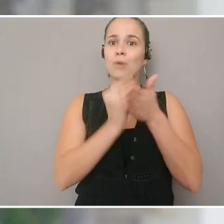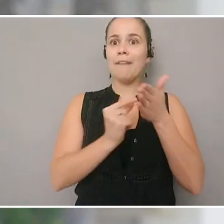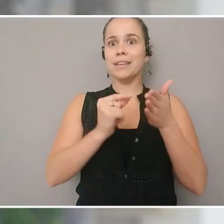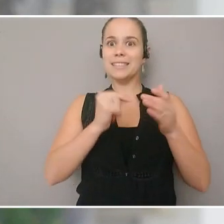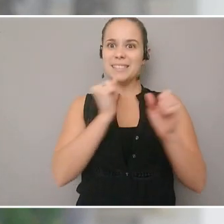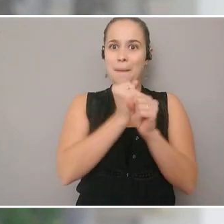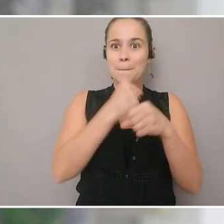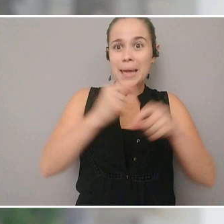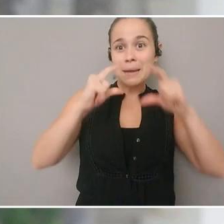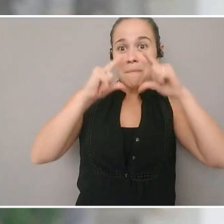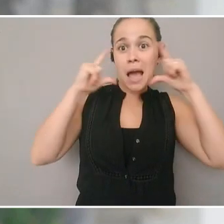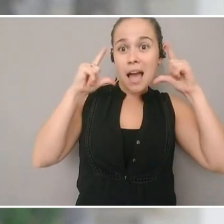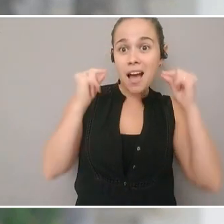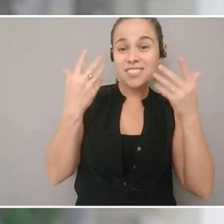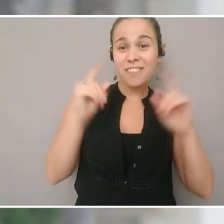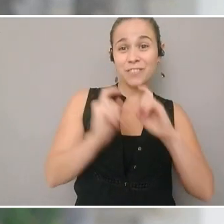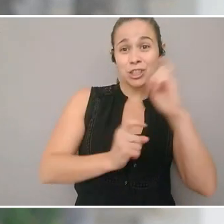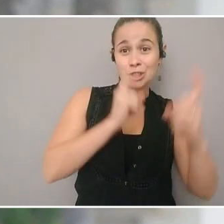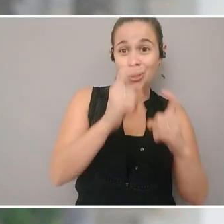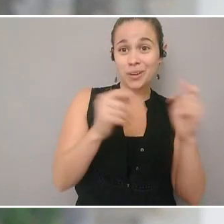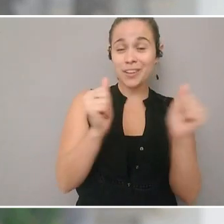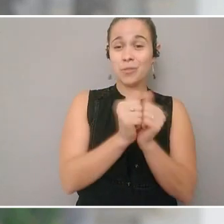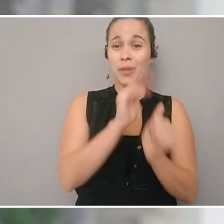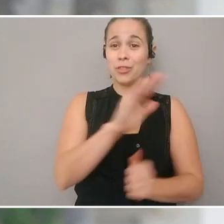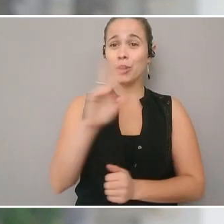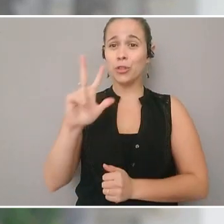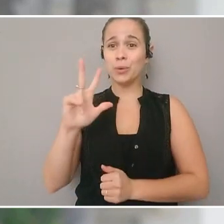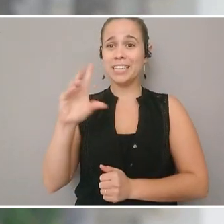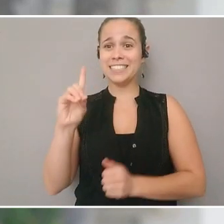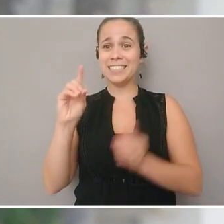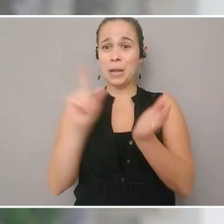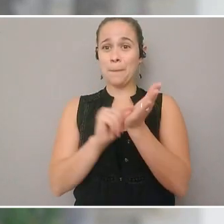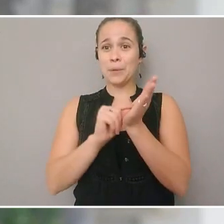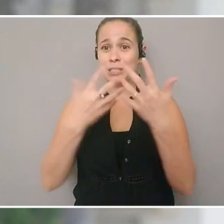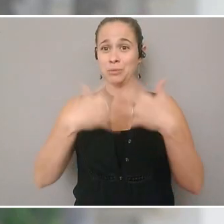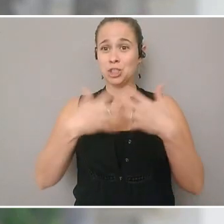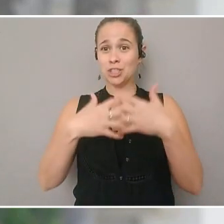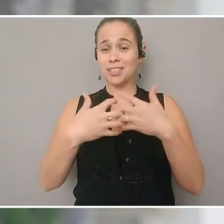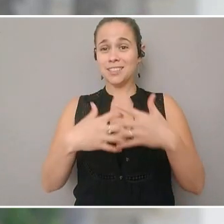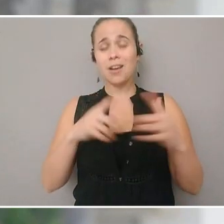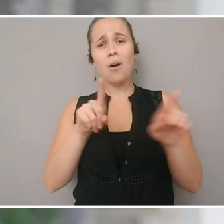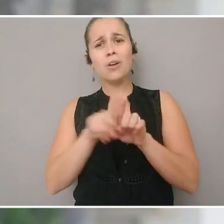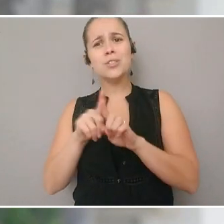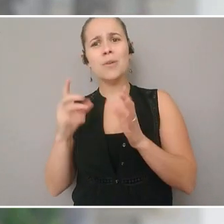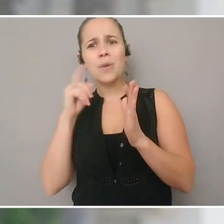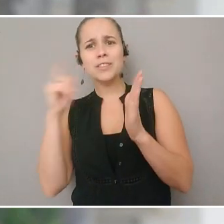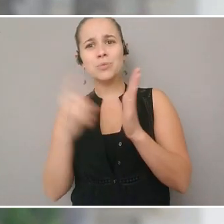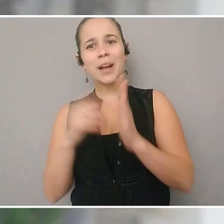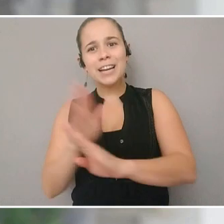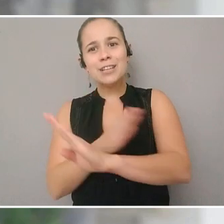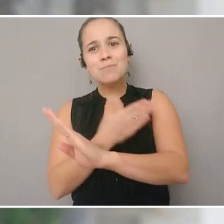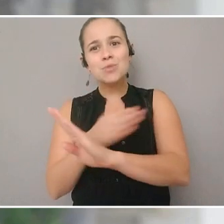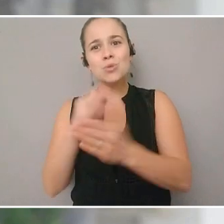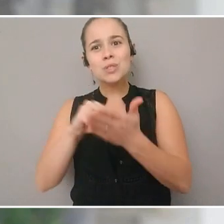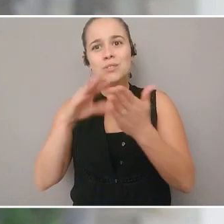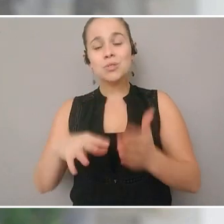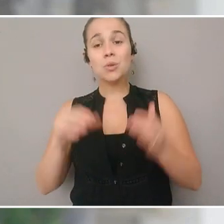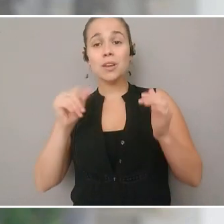los donaron usando impresoras 3D. Yo especialmente quiero reconocer la estudiantes